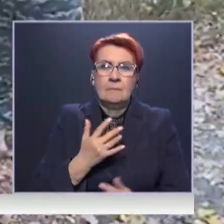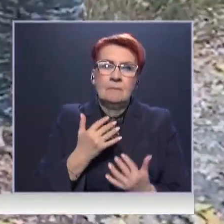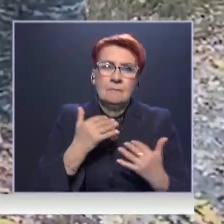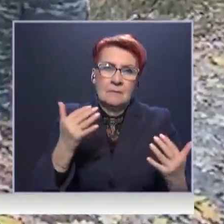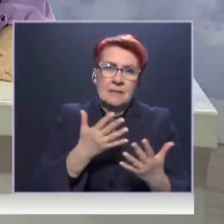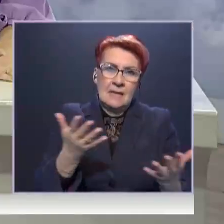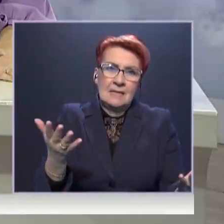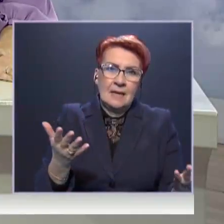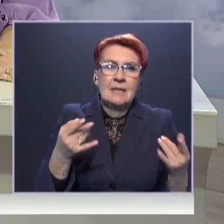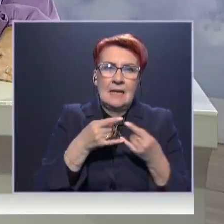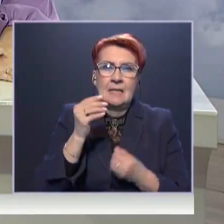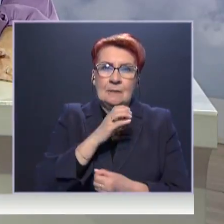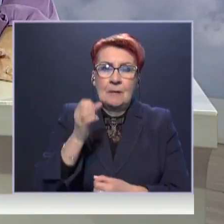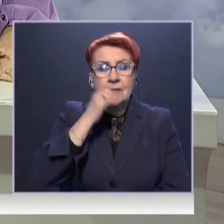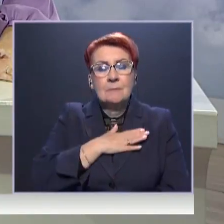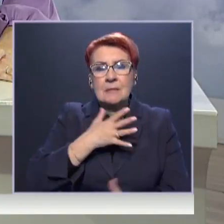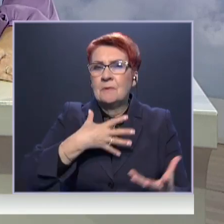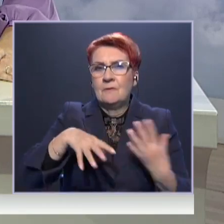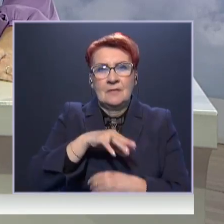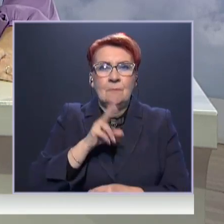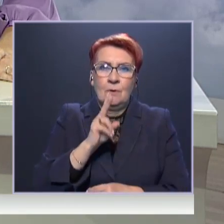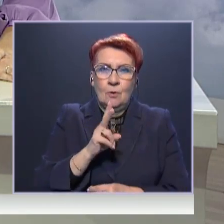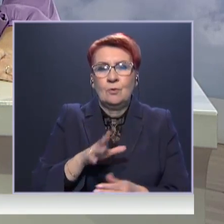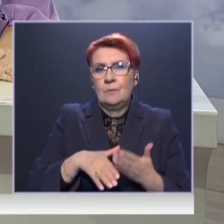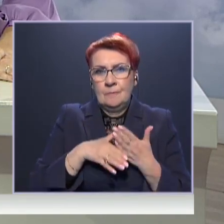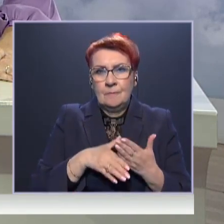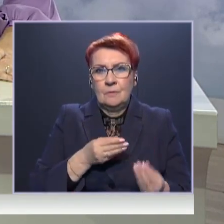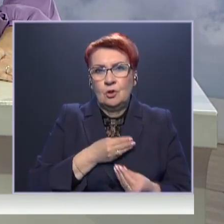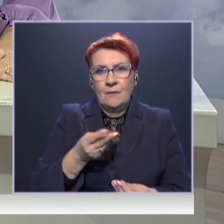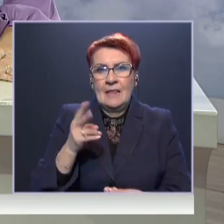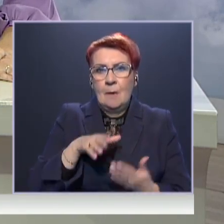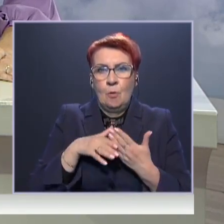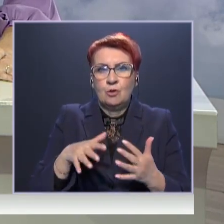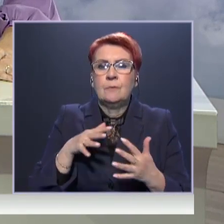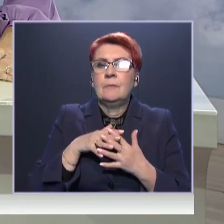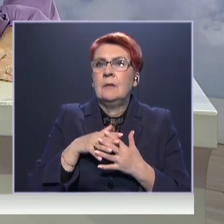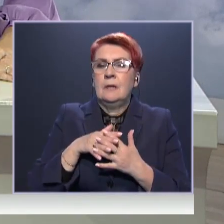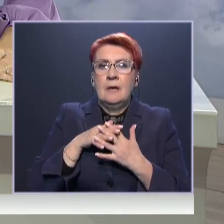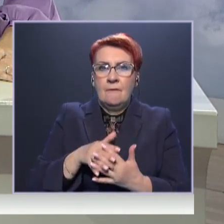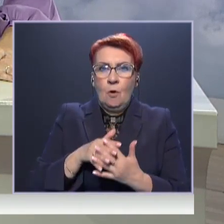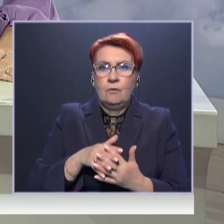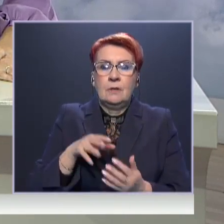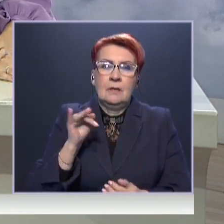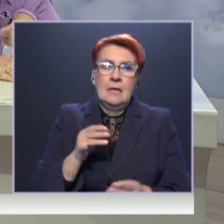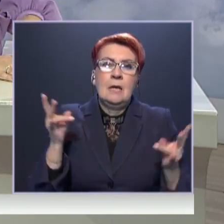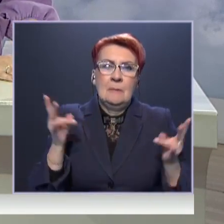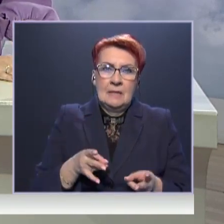спас Спасибо всем кто жертвует средства для помощи фронту мирным жителям и пострадавшим храмом Донбасса узнать